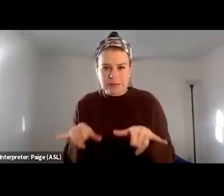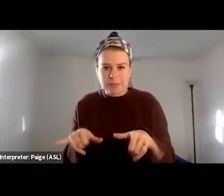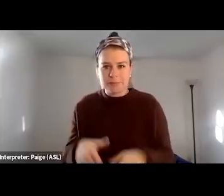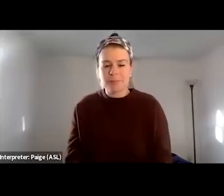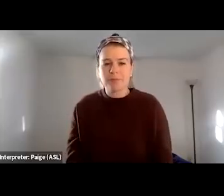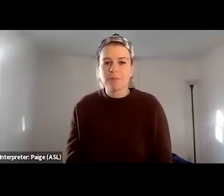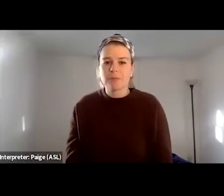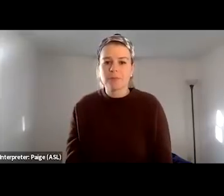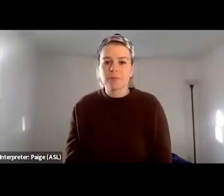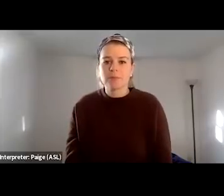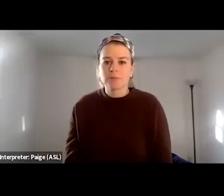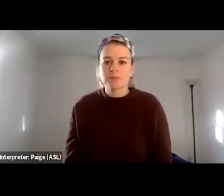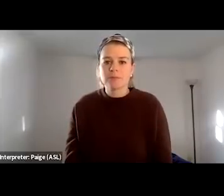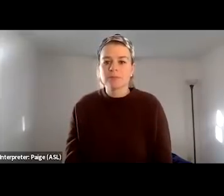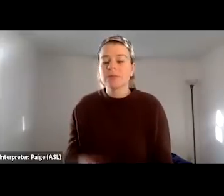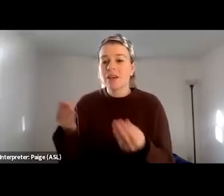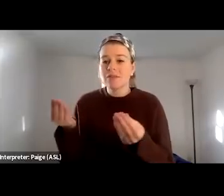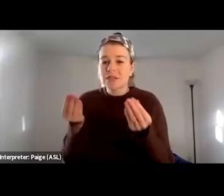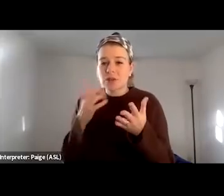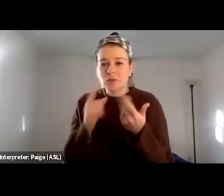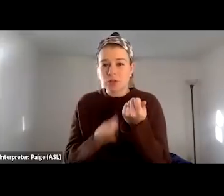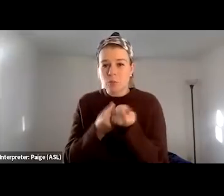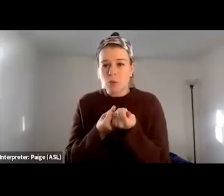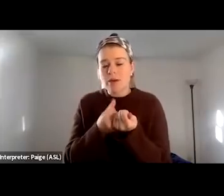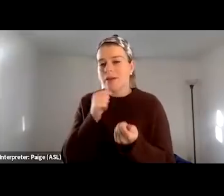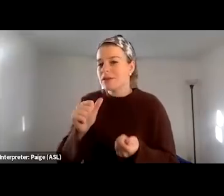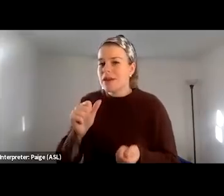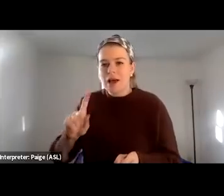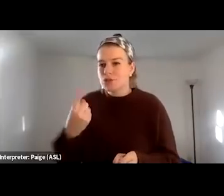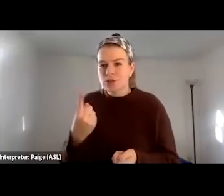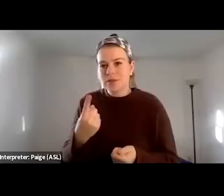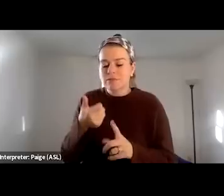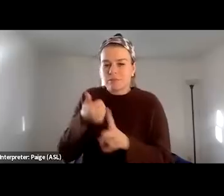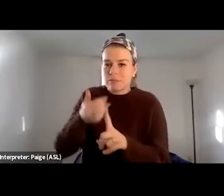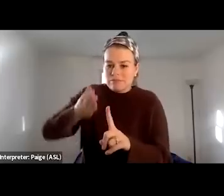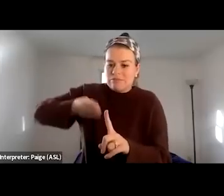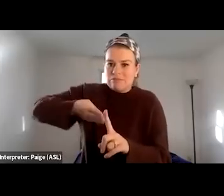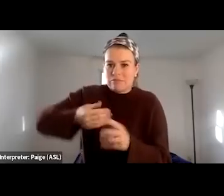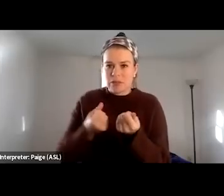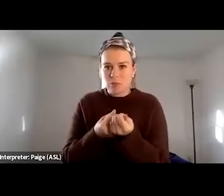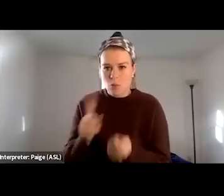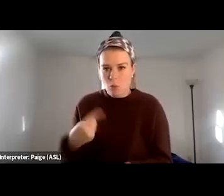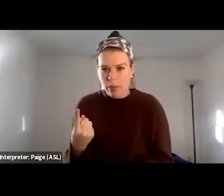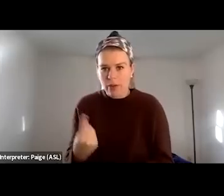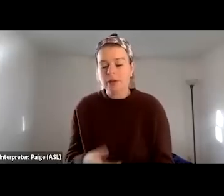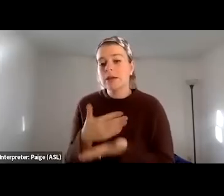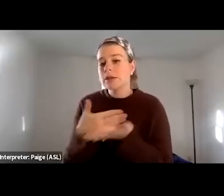ya que estos deberían ser los facilitadores de apoyos en lugar de ser los apoyos principales. Algunas investigaciones han demostrado que el personal de salud mental